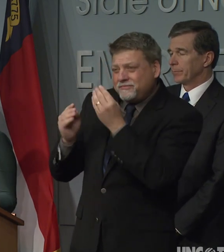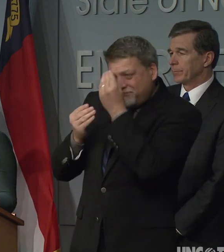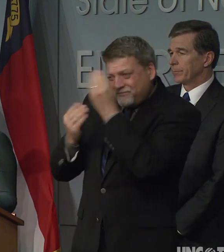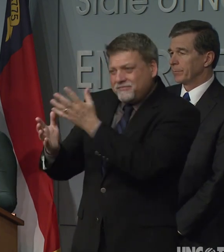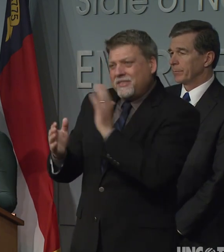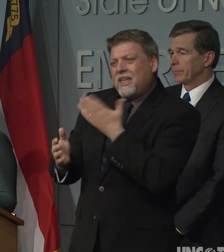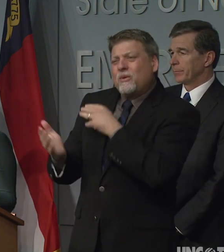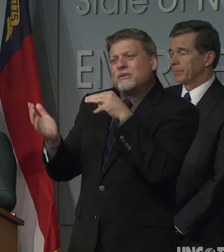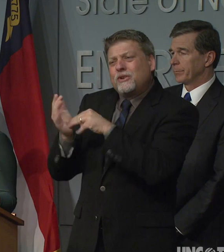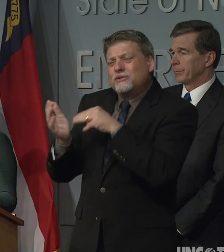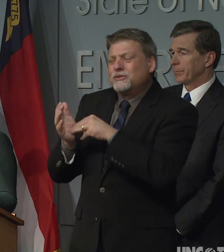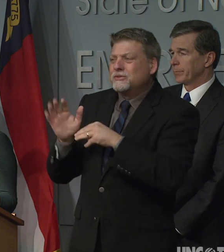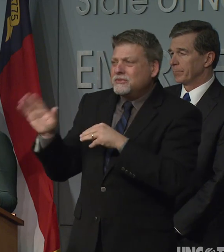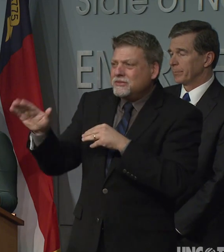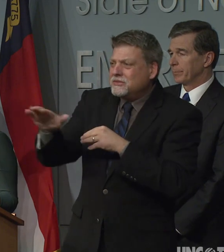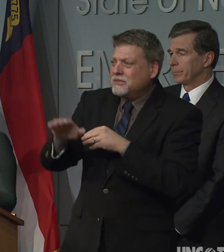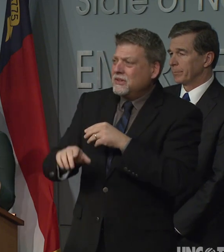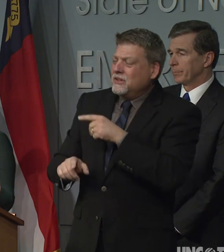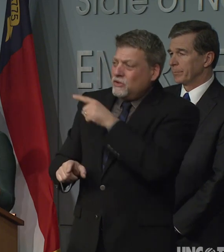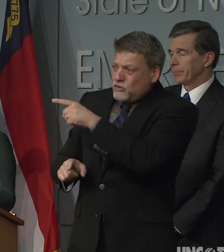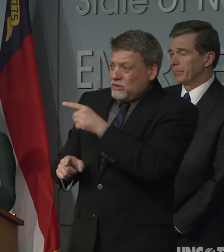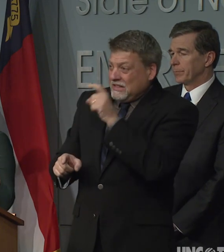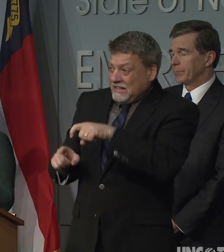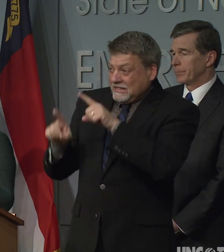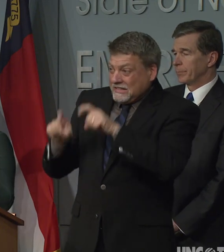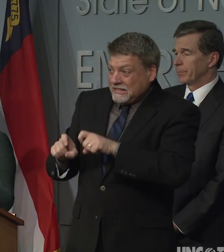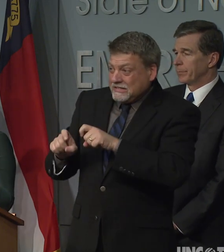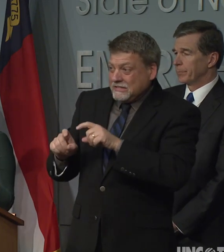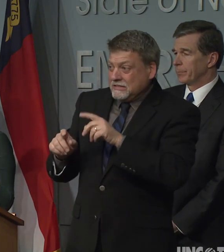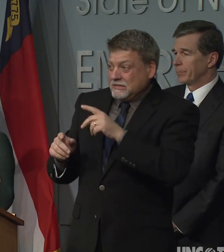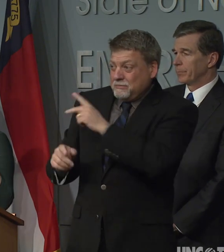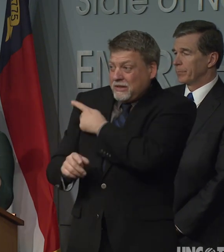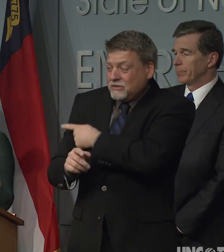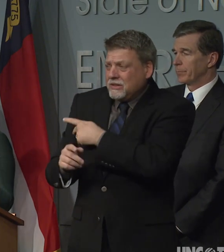que la gente sepa cómo hace hacerse la prueba.